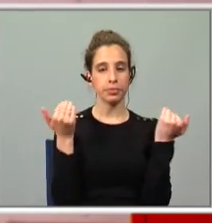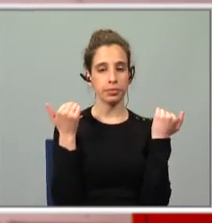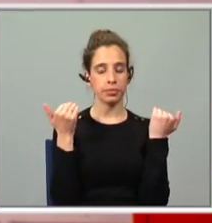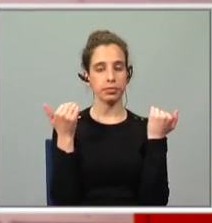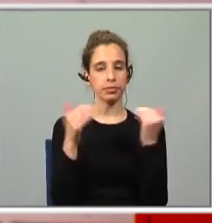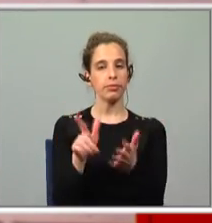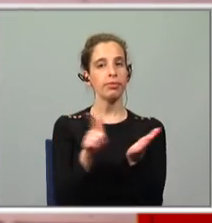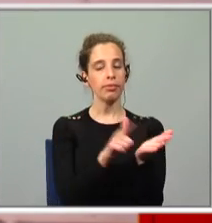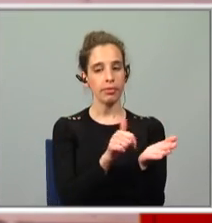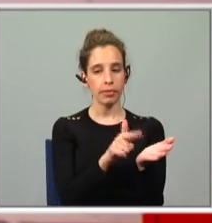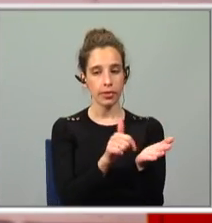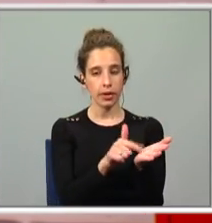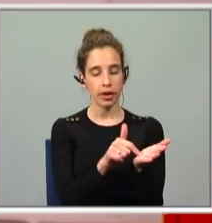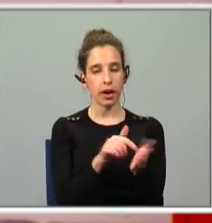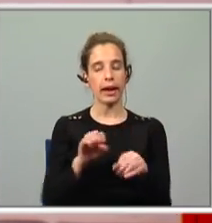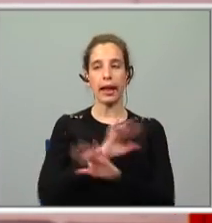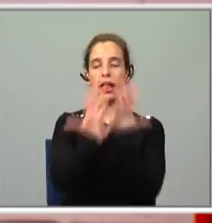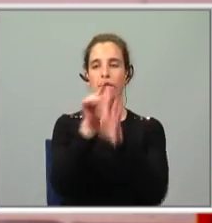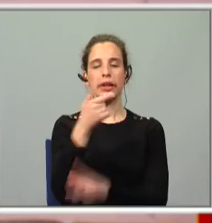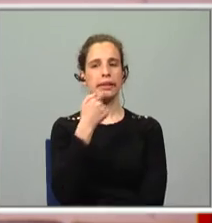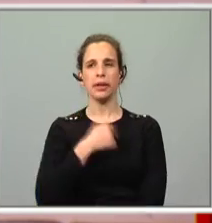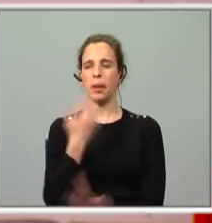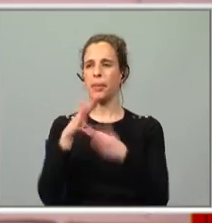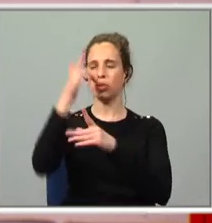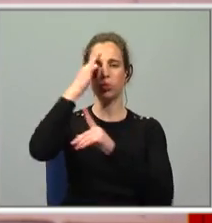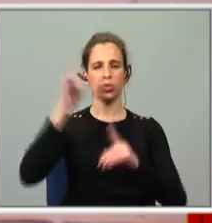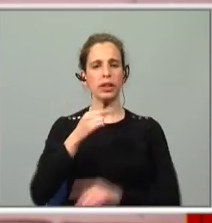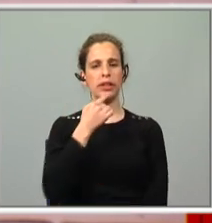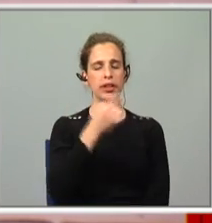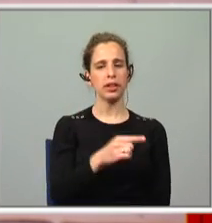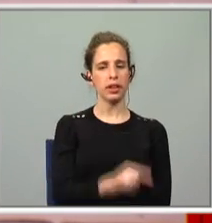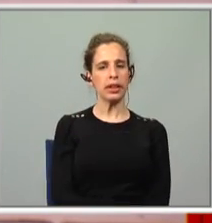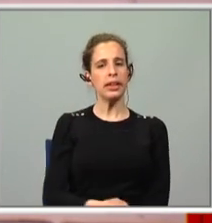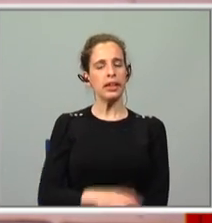essenciais Claro vocês fizemos professora nesses que ele se sentia 必不可少 你當然做到了老師在他覺得